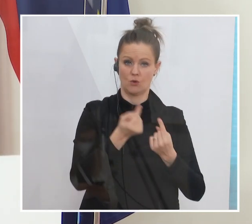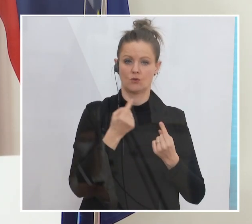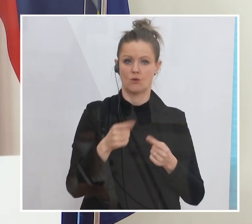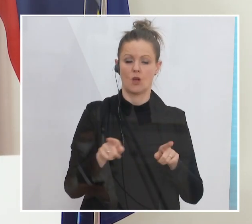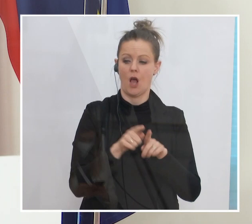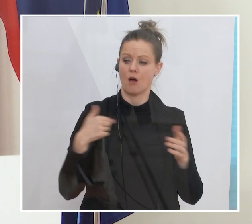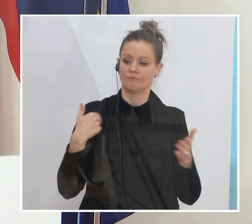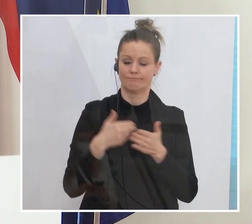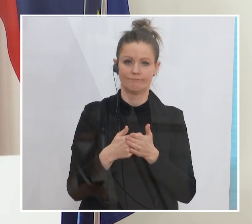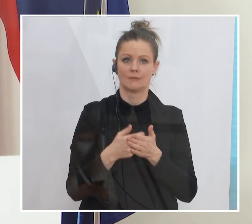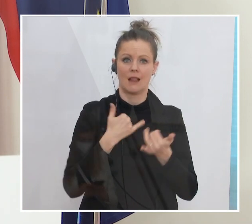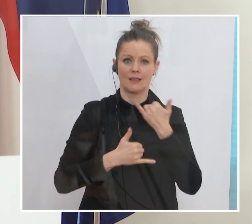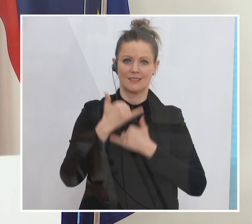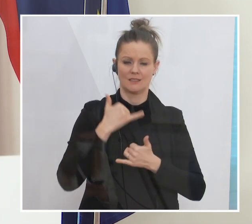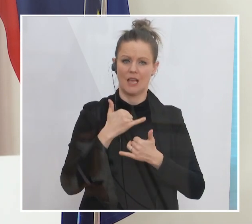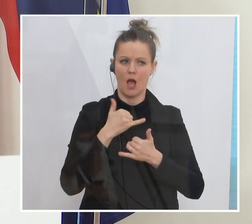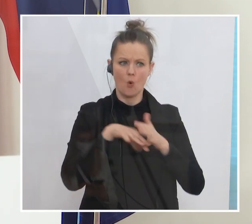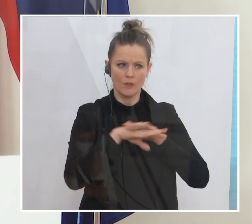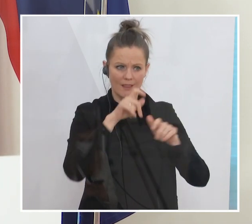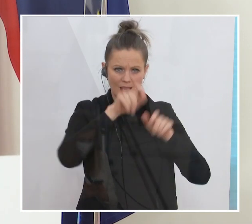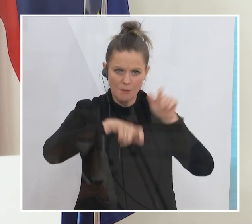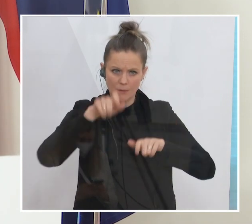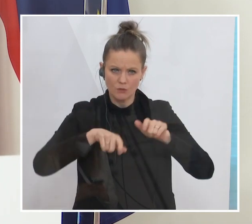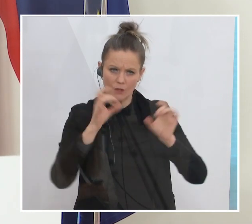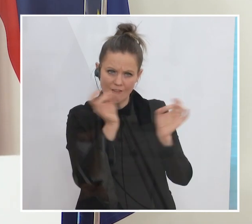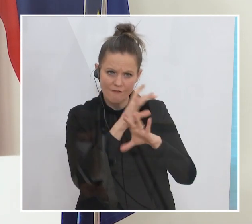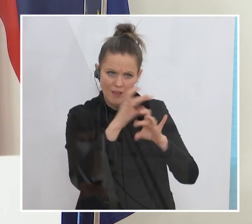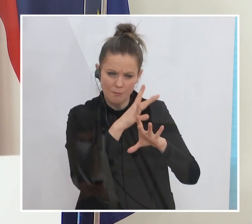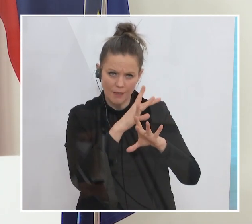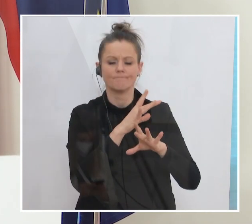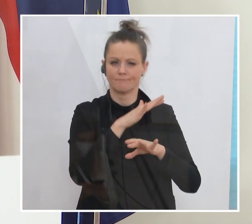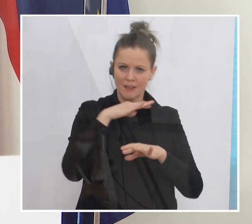Rückmeldungen der Unternehmerinnen und Unternehmer viel gelernt und viel adaptiert, und mittlerweile